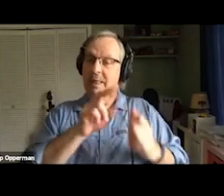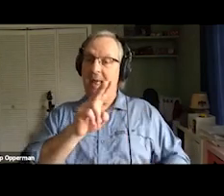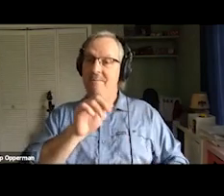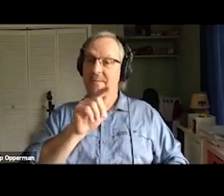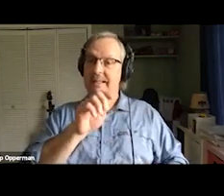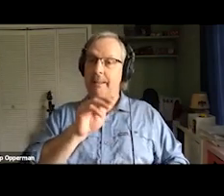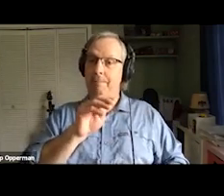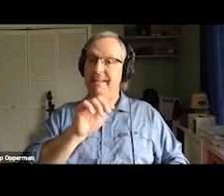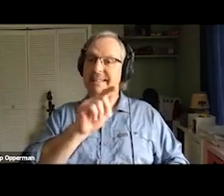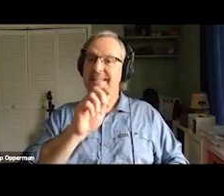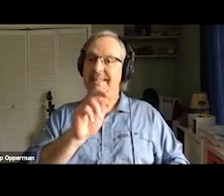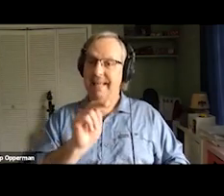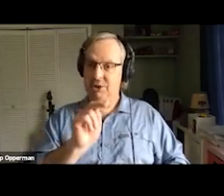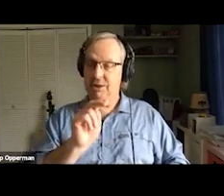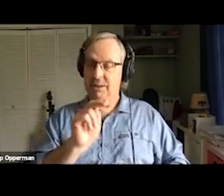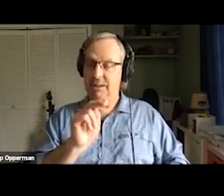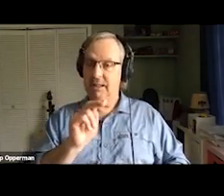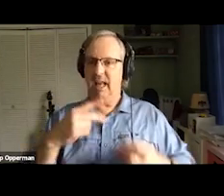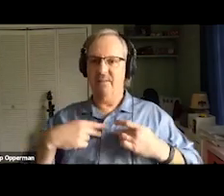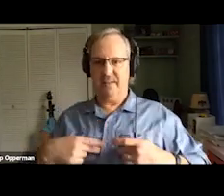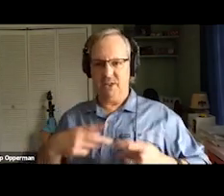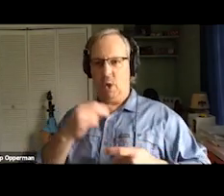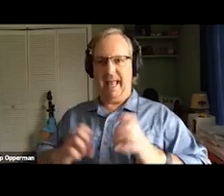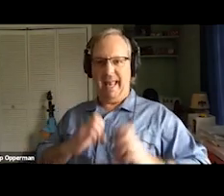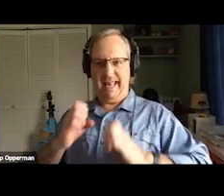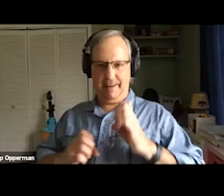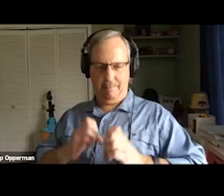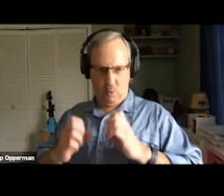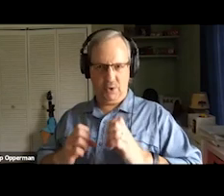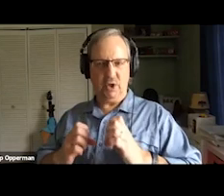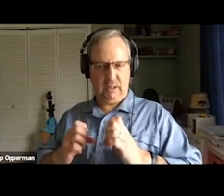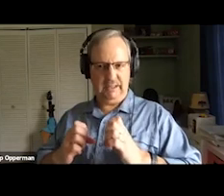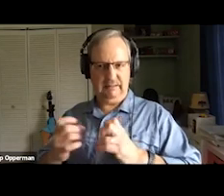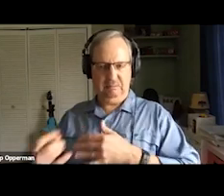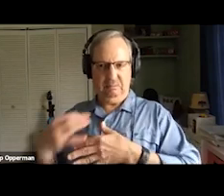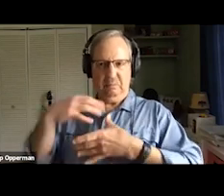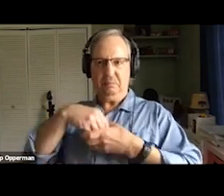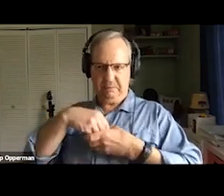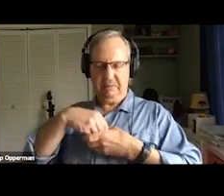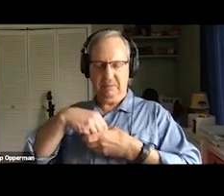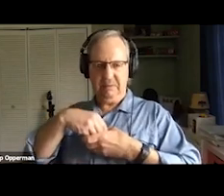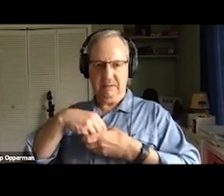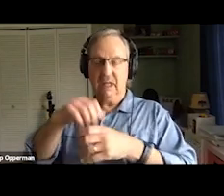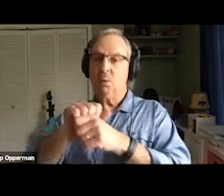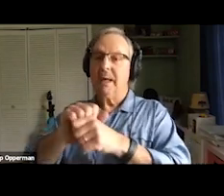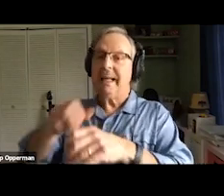y que involucra una respuesta de estrés físico y emocional de trabajar en una población altamente traumatizada,